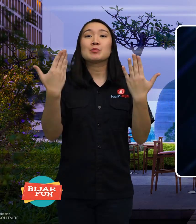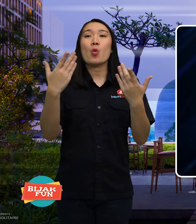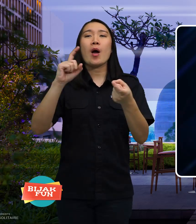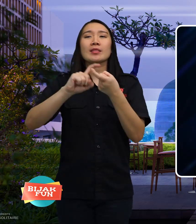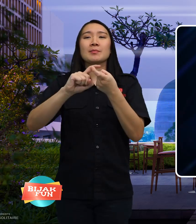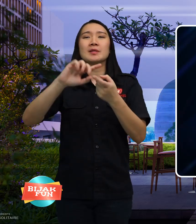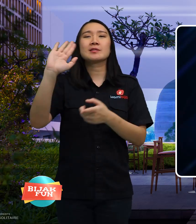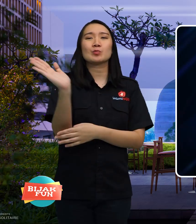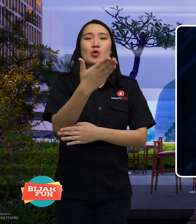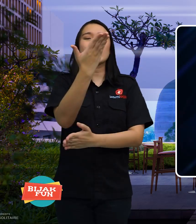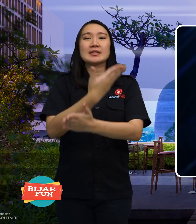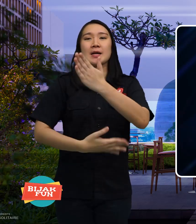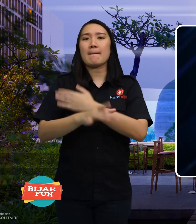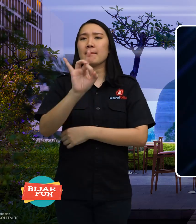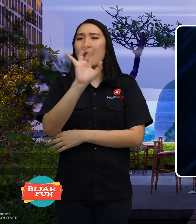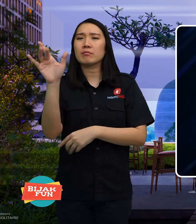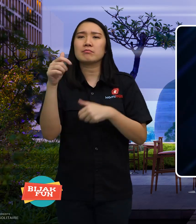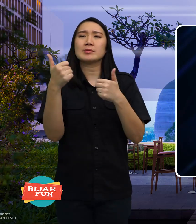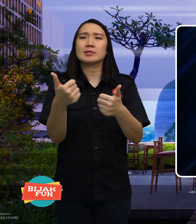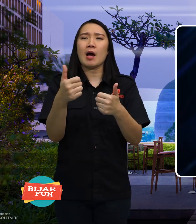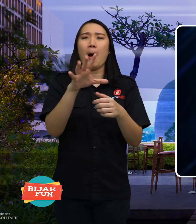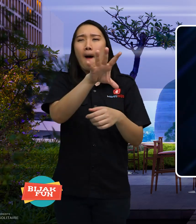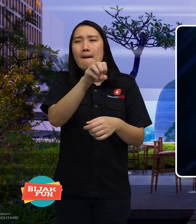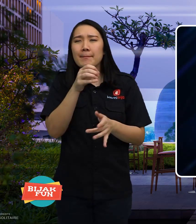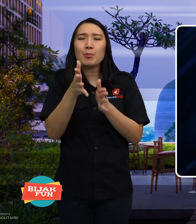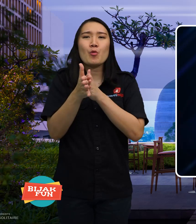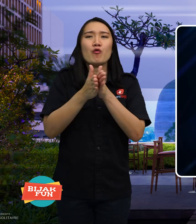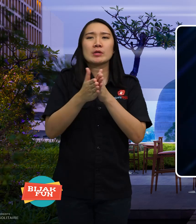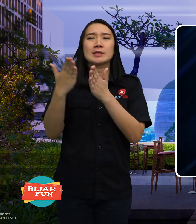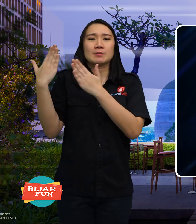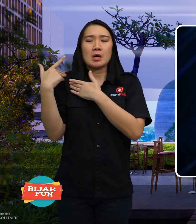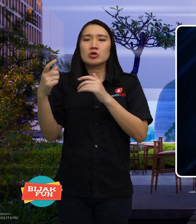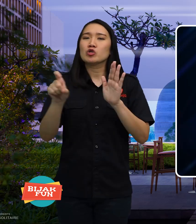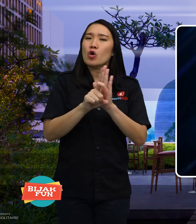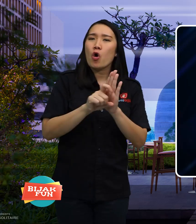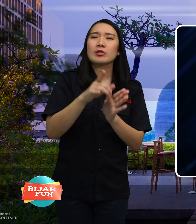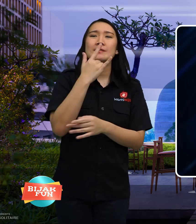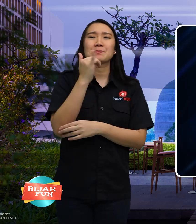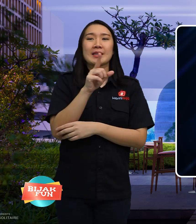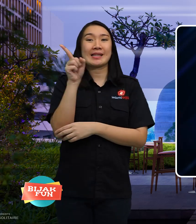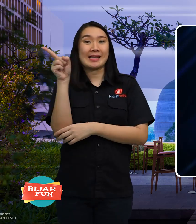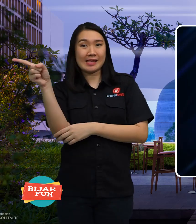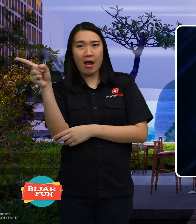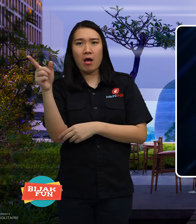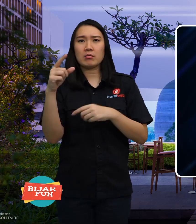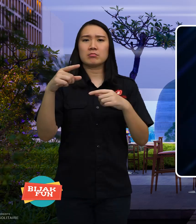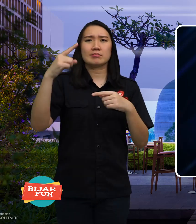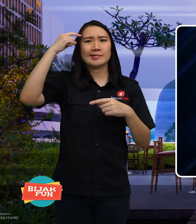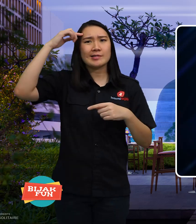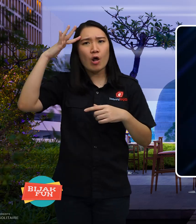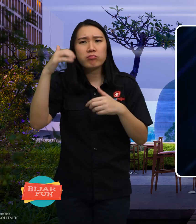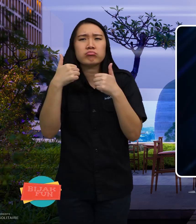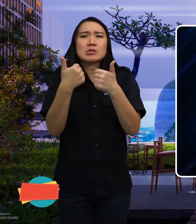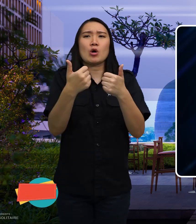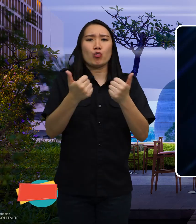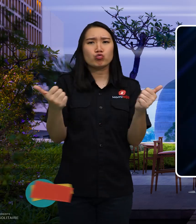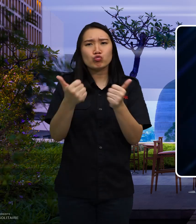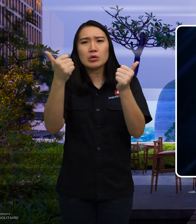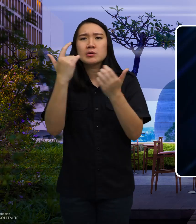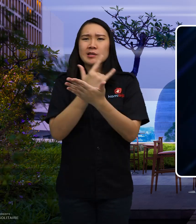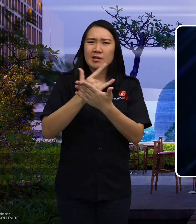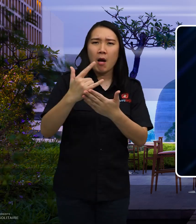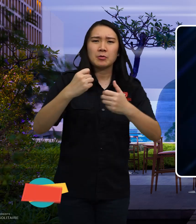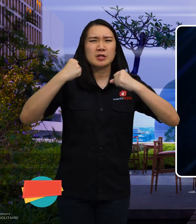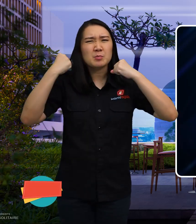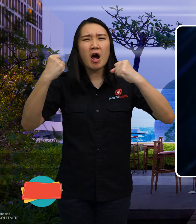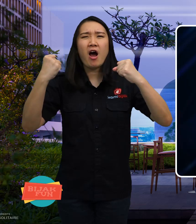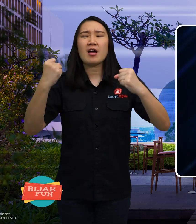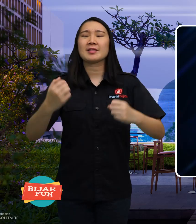semoga teman-teman Disabilitas lain bisa mengambil motivasi sebagai contoh seperti dia yang DS dapat sukses dan tetap semangat.